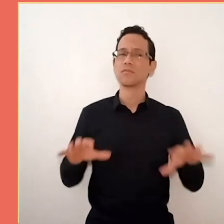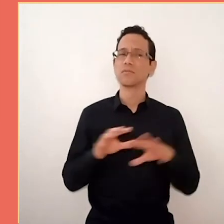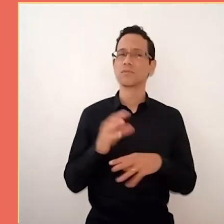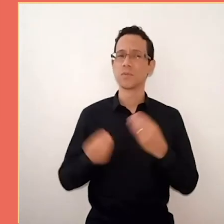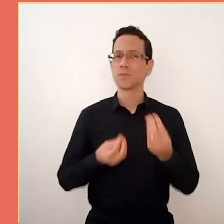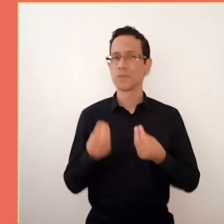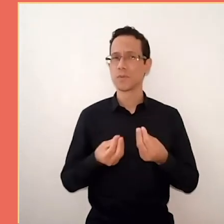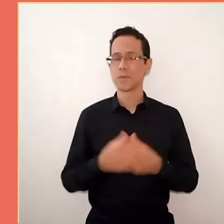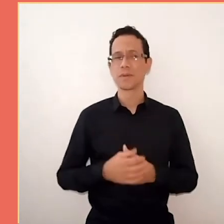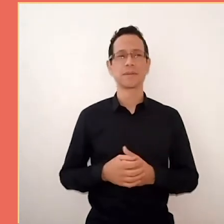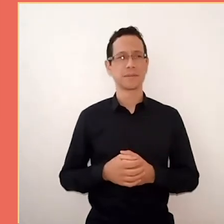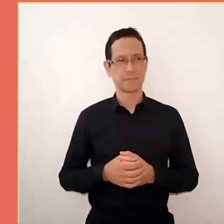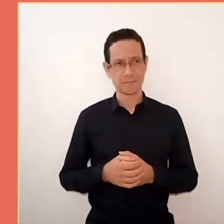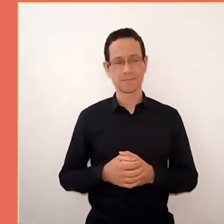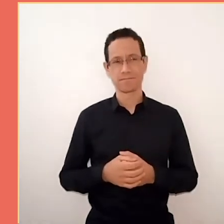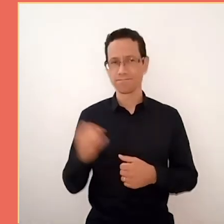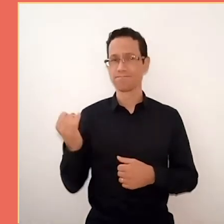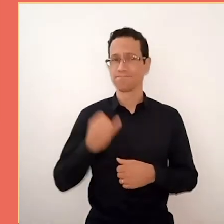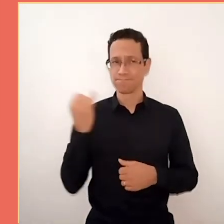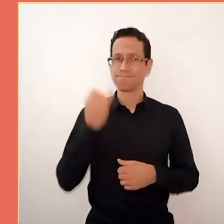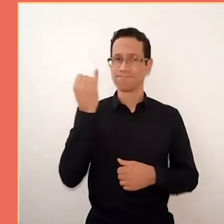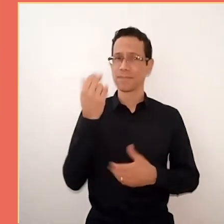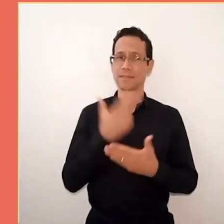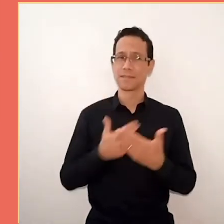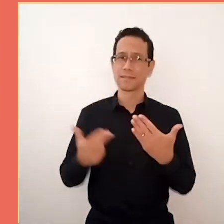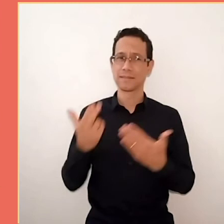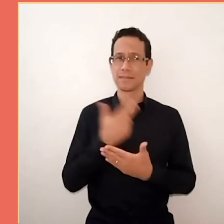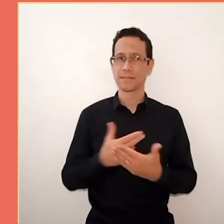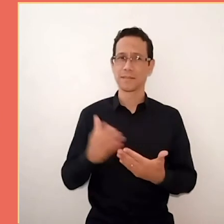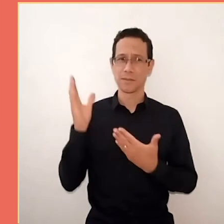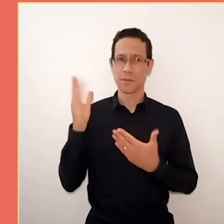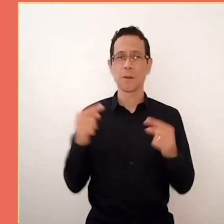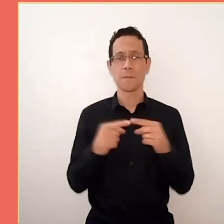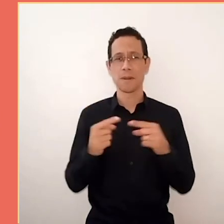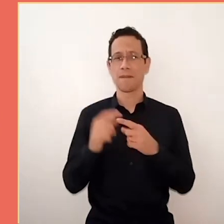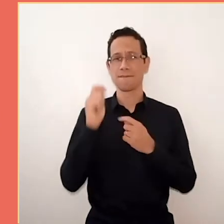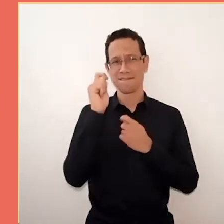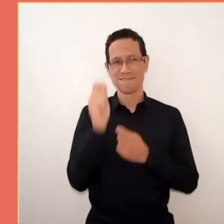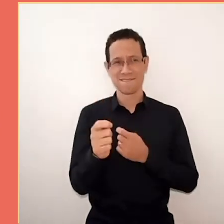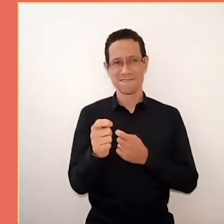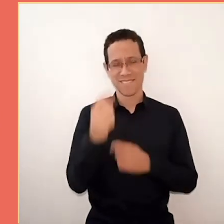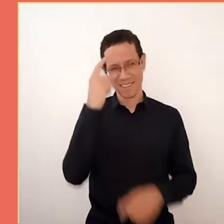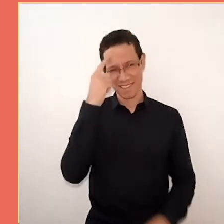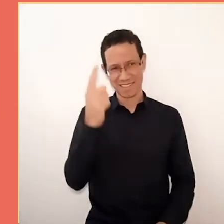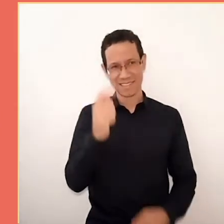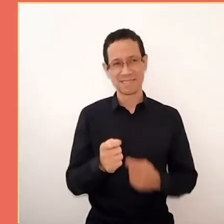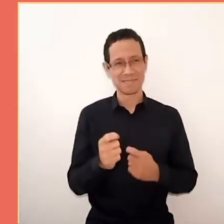Então, eu acho que esse desenho fica como uma… uma provocação, e acho que um…